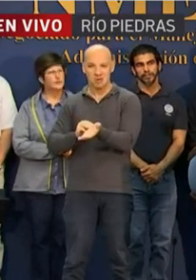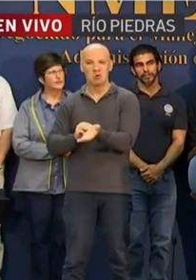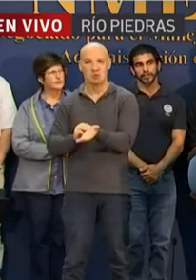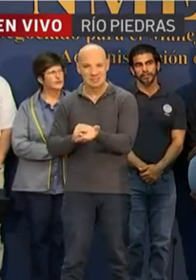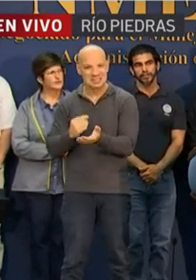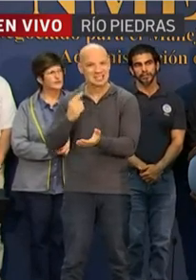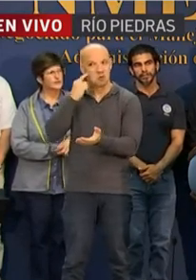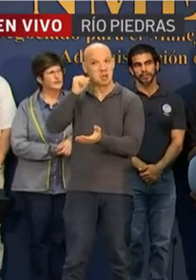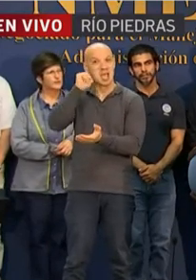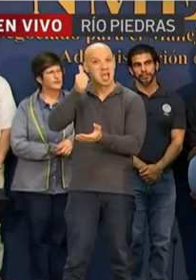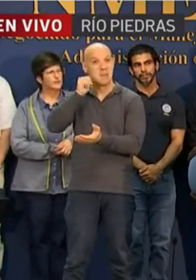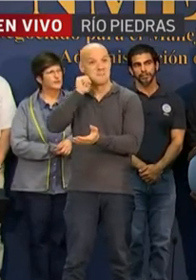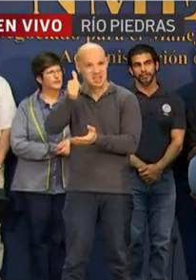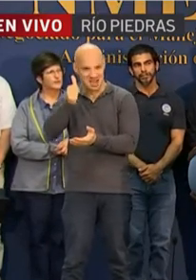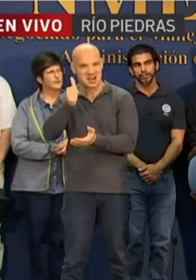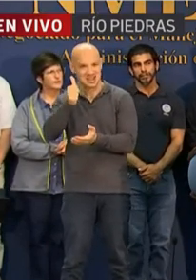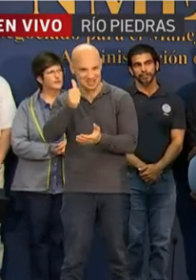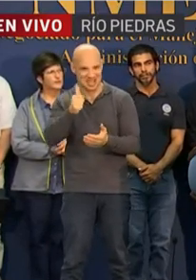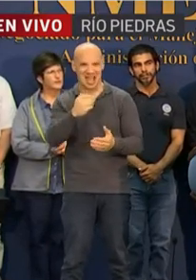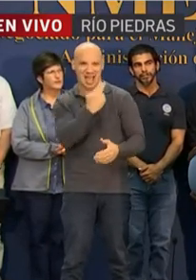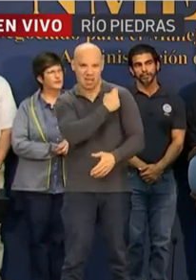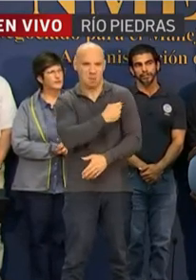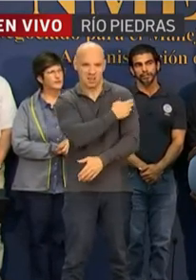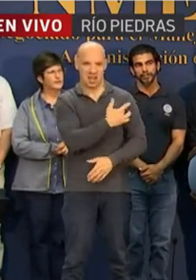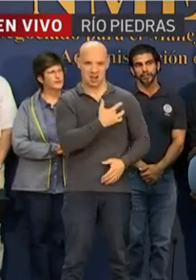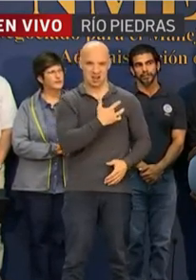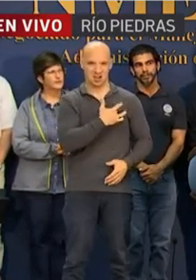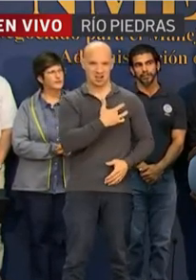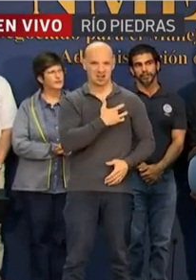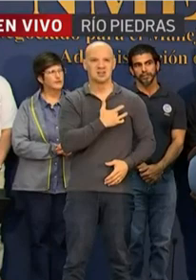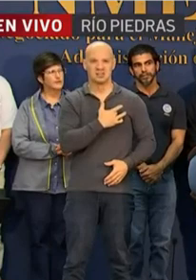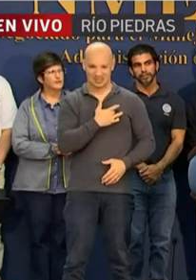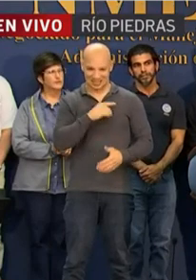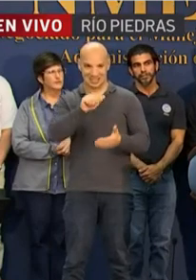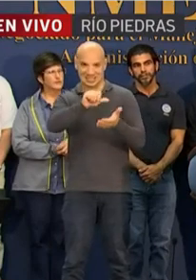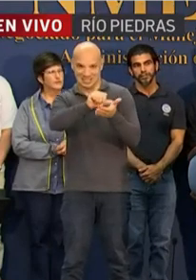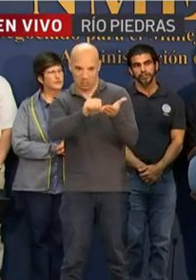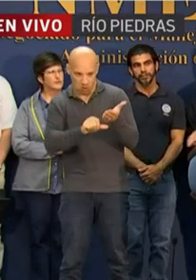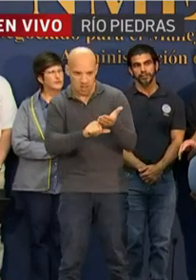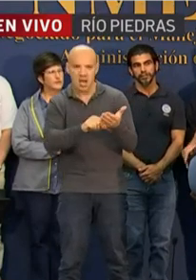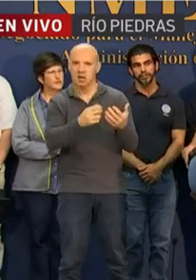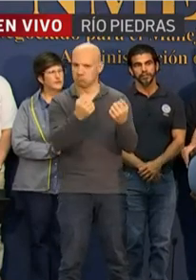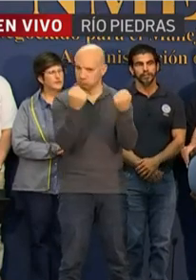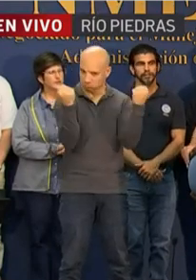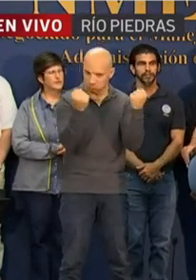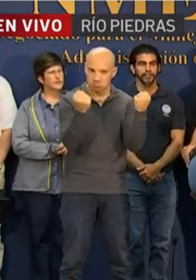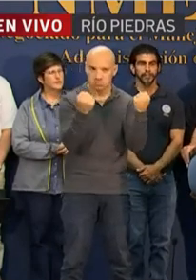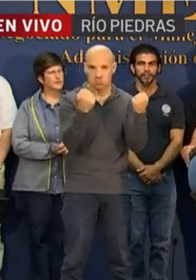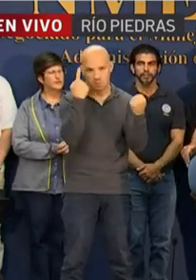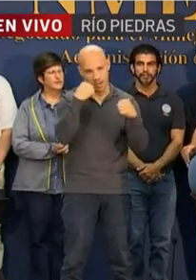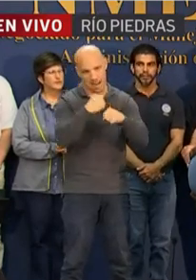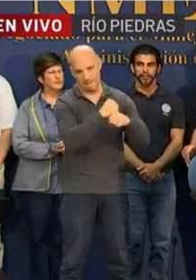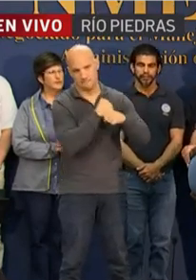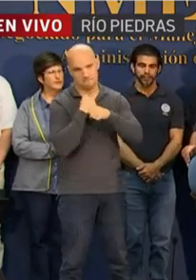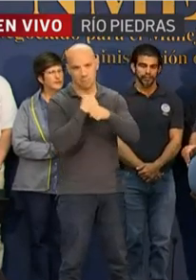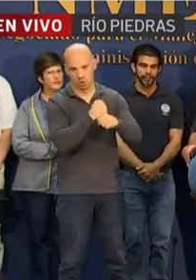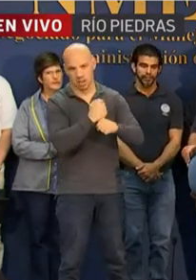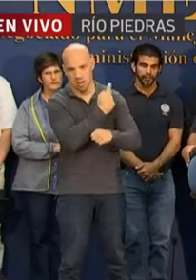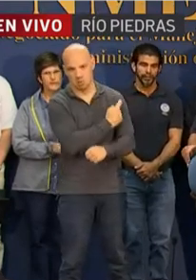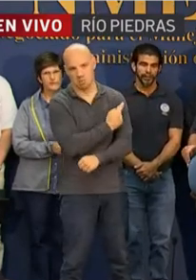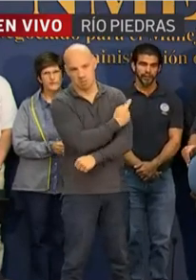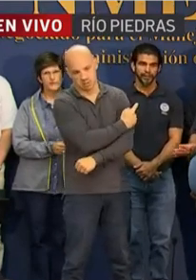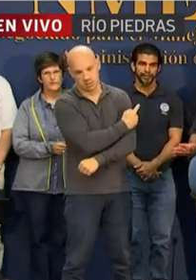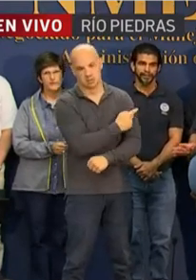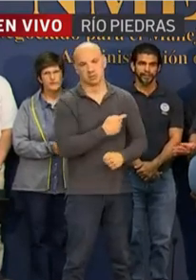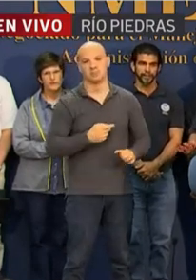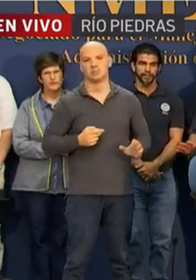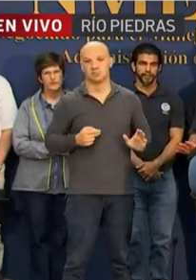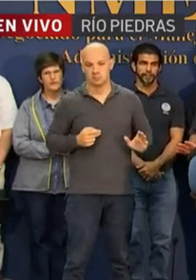CENTRO MÉDICO, SE MANTIENEN